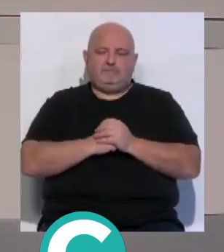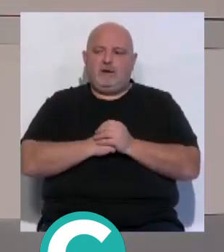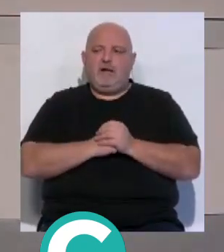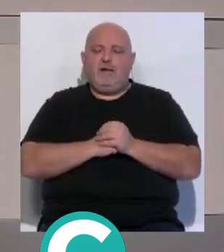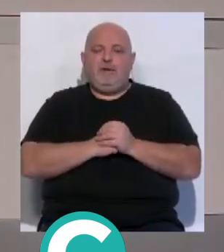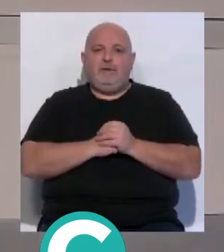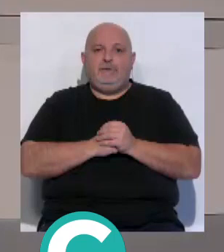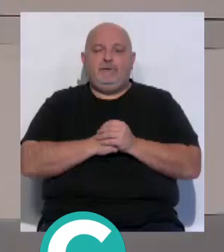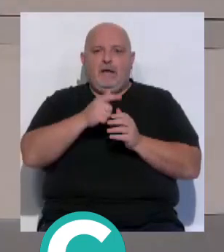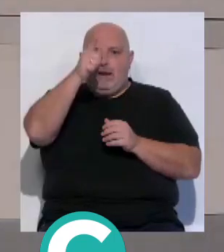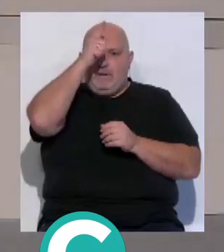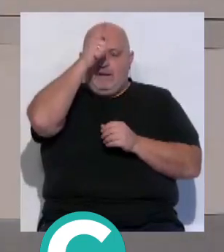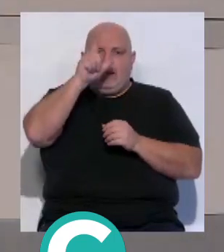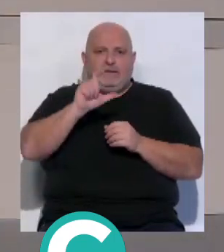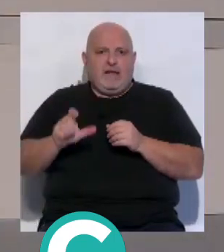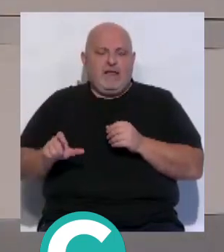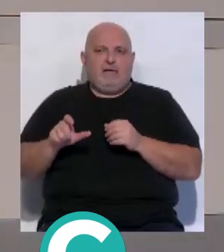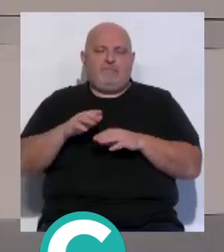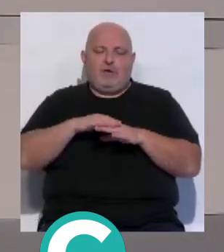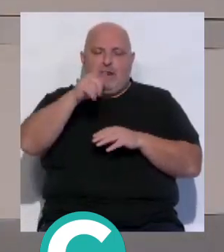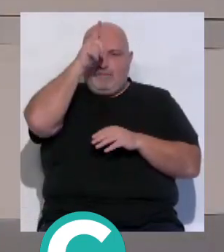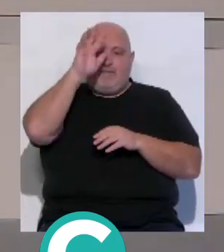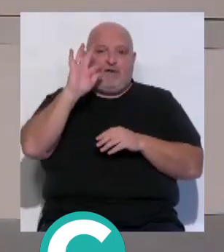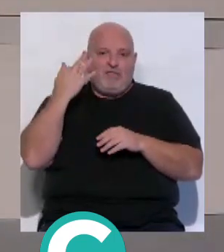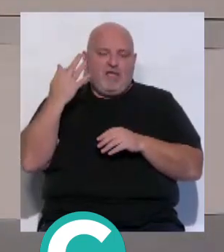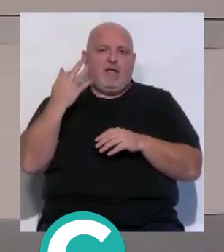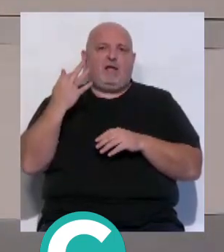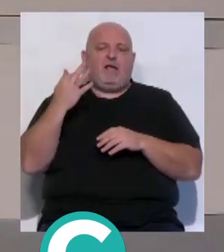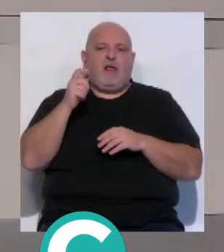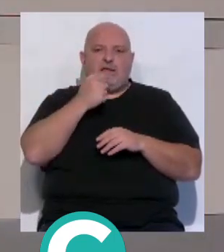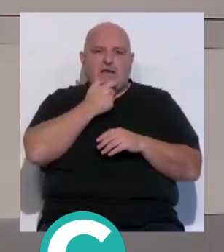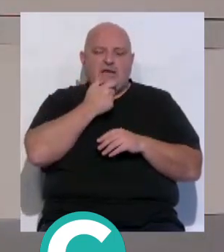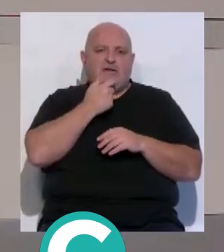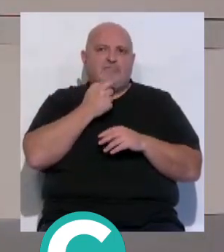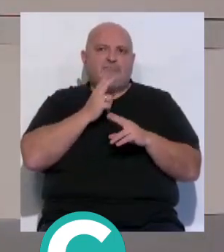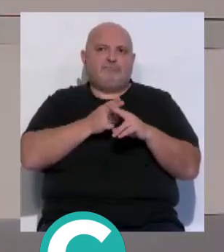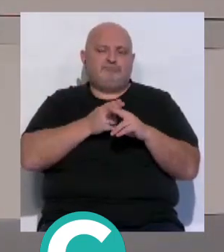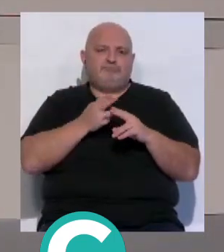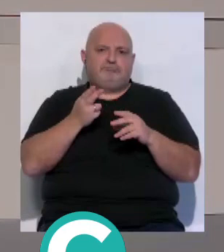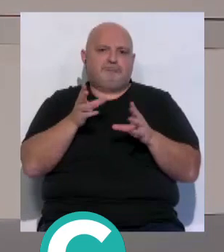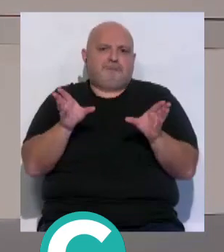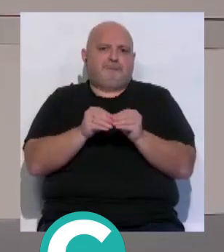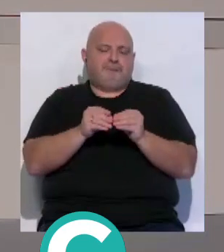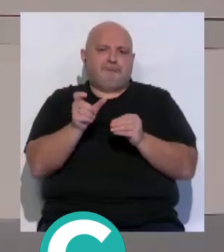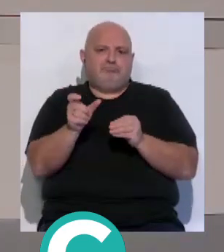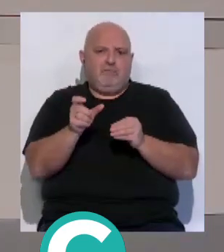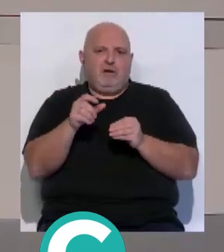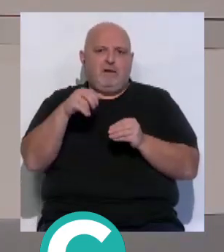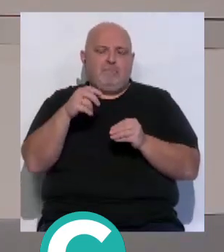Alemania Italia Perdón Francia e Inglaterra no sé cómo se le dice simplemente Manchester United